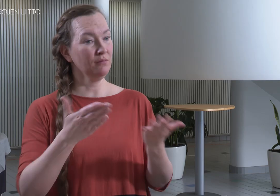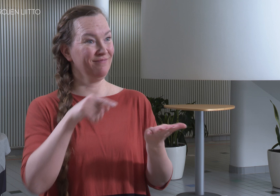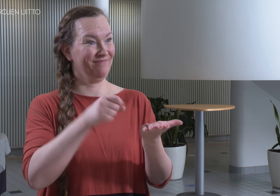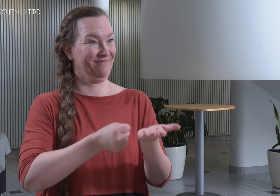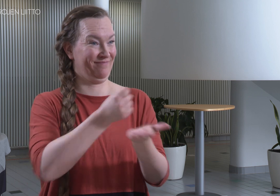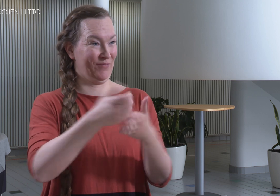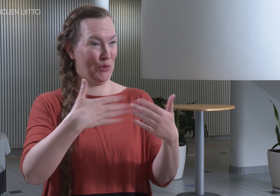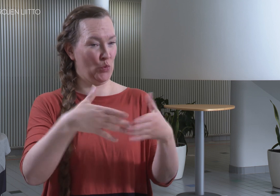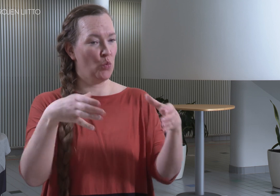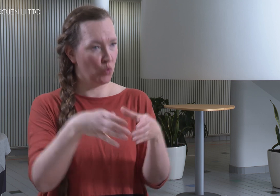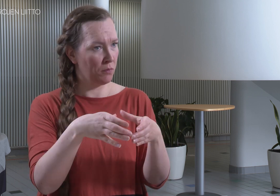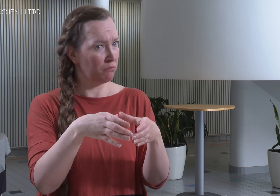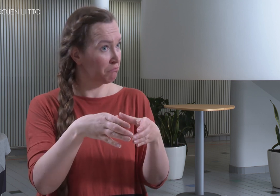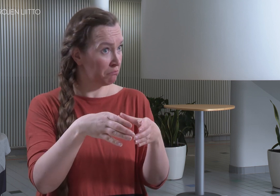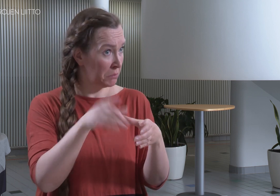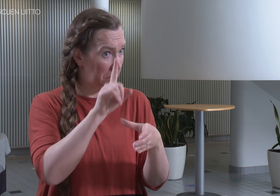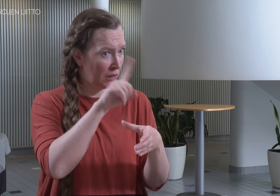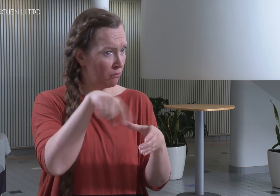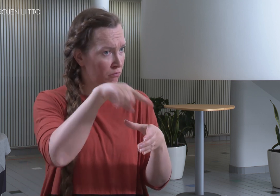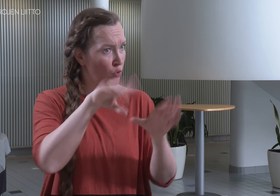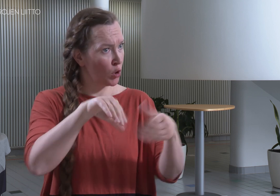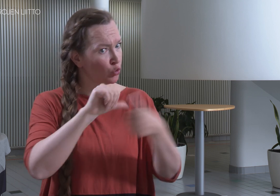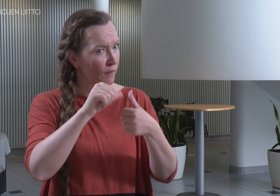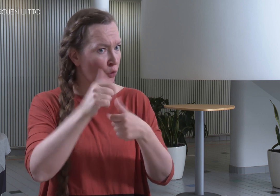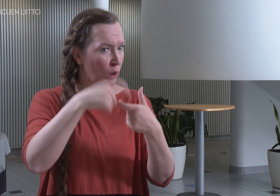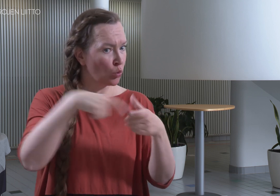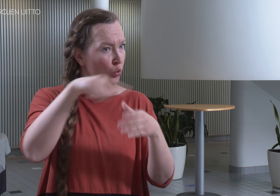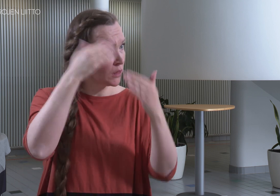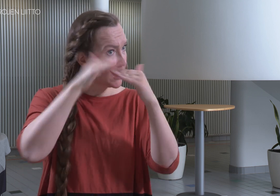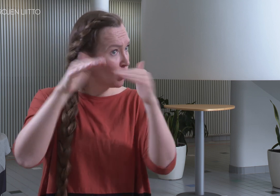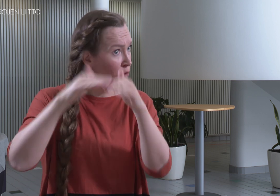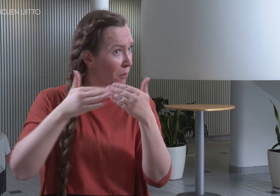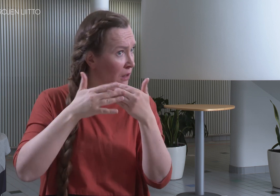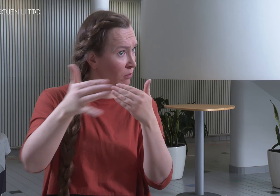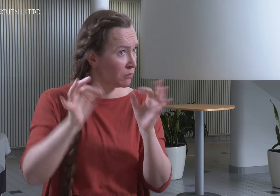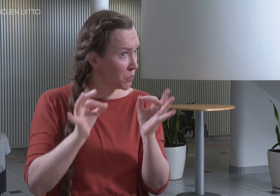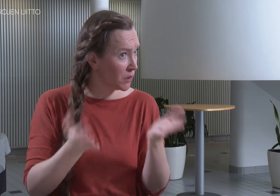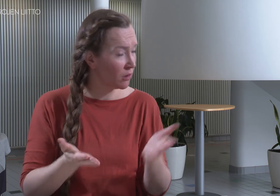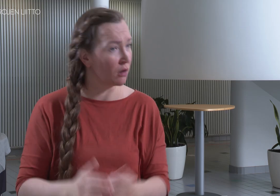Mitä työryhmän tiedottamiseen liittyen on sovittu?